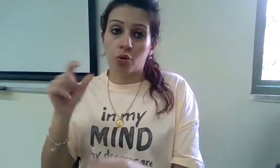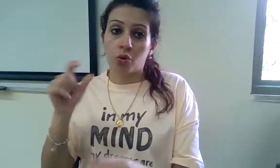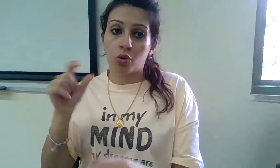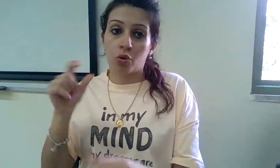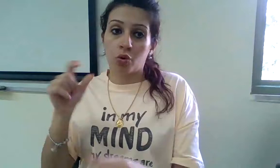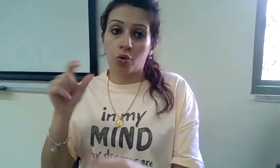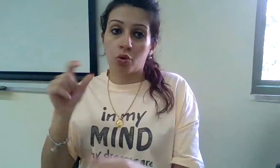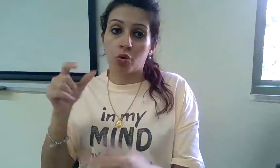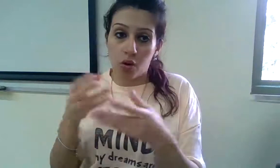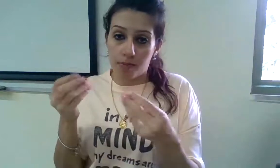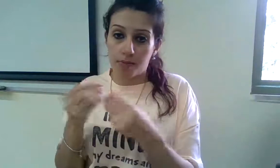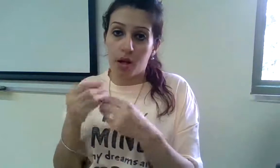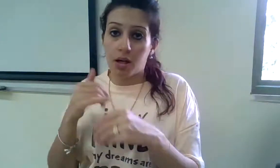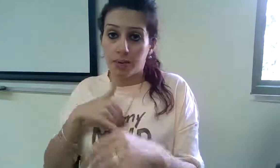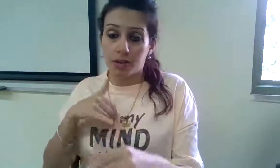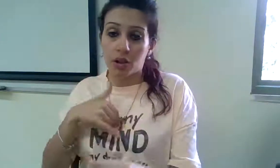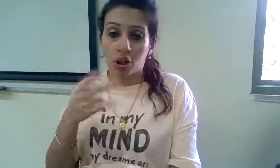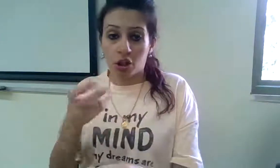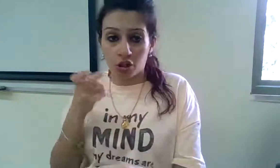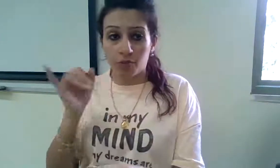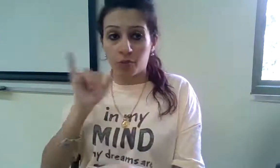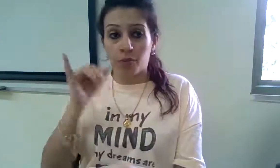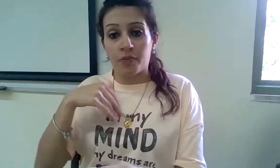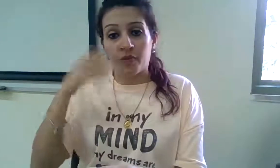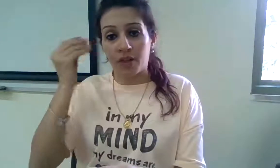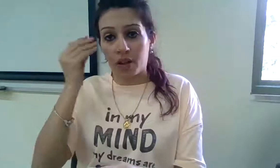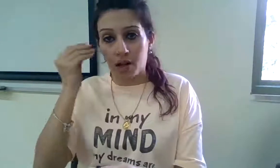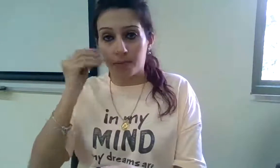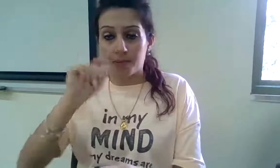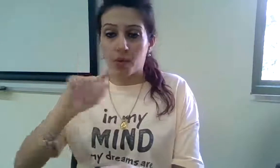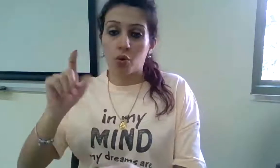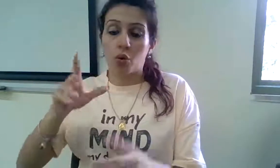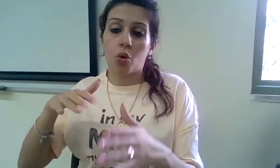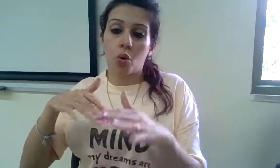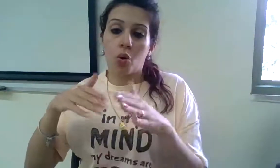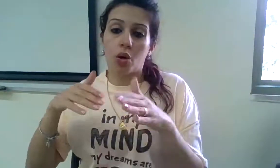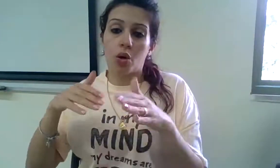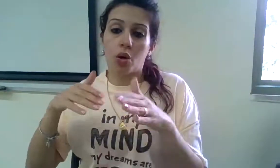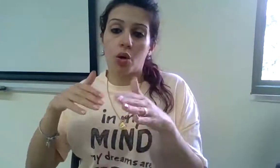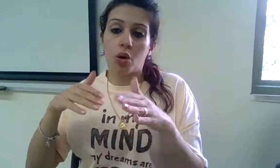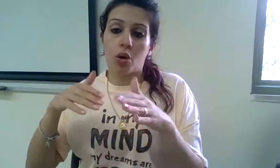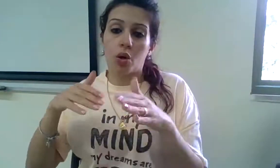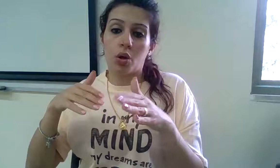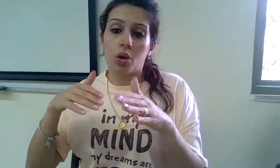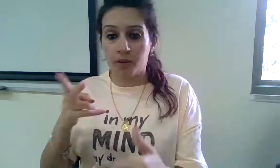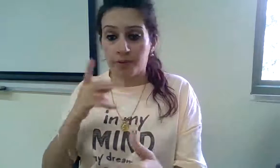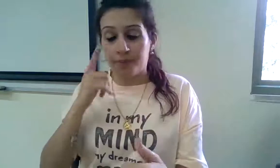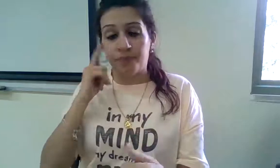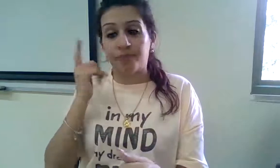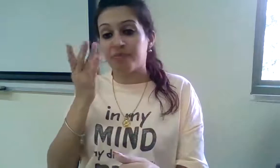أي كيفية تطبيق أمثلة مستوحاة من الحياة العملية في الامتحانات المكتوبة